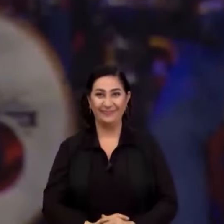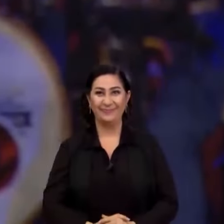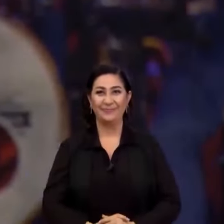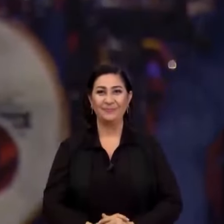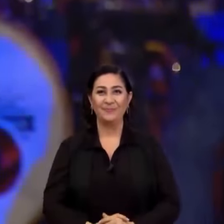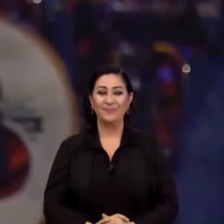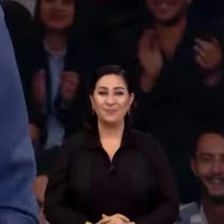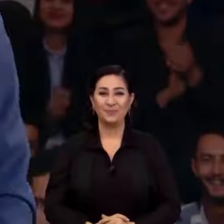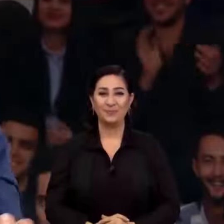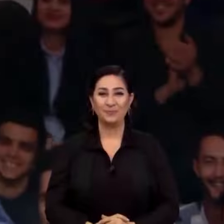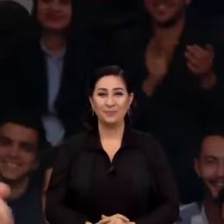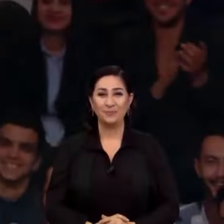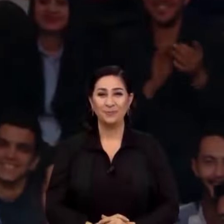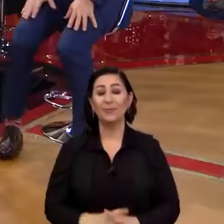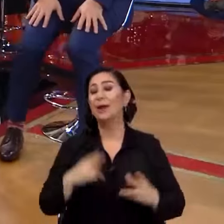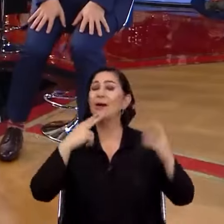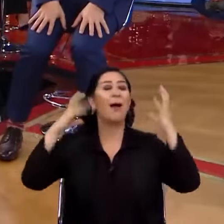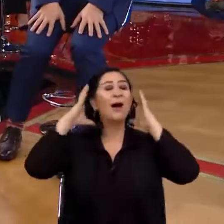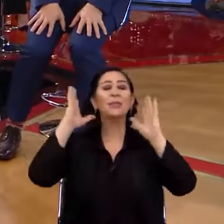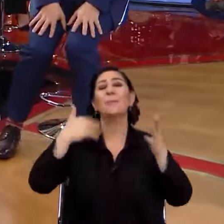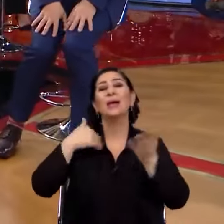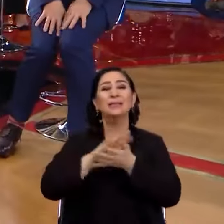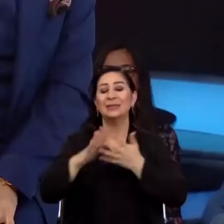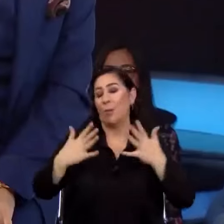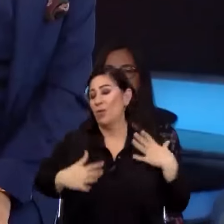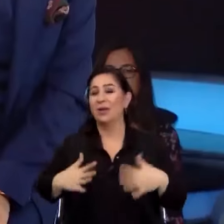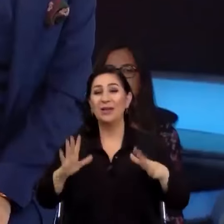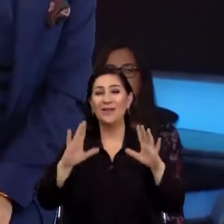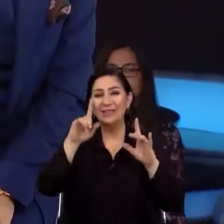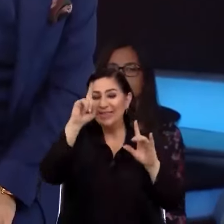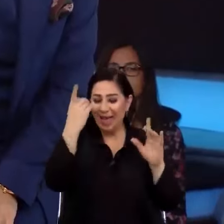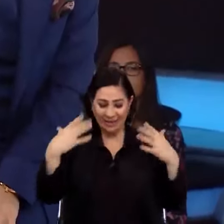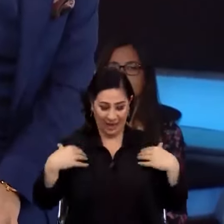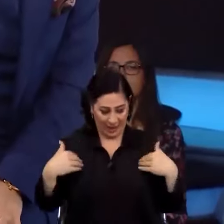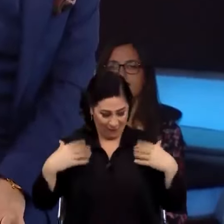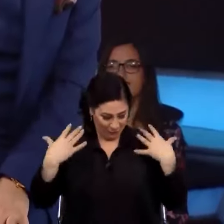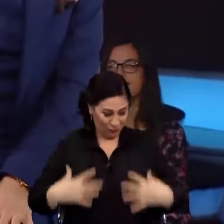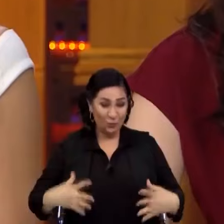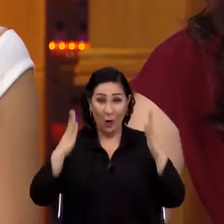merak Reyhan ben sabunlanır sadece vücuduma kons